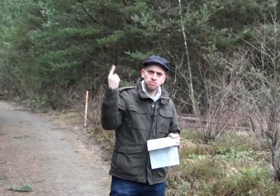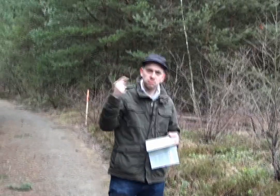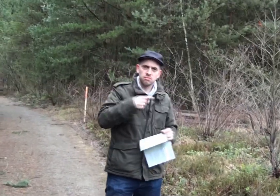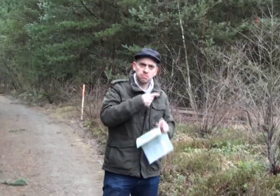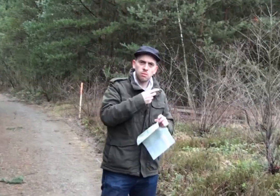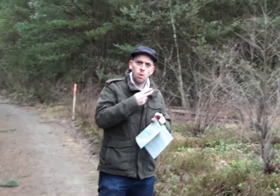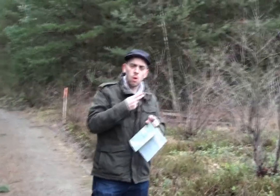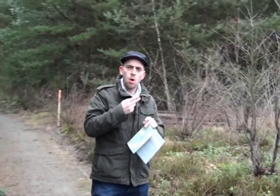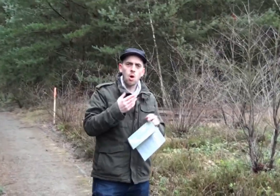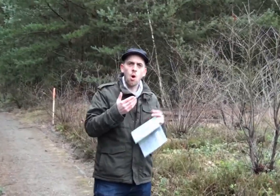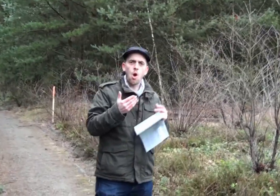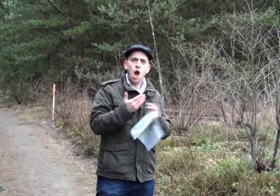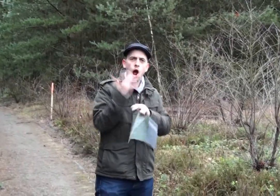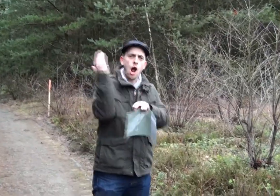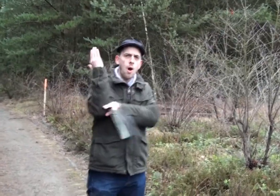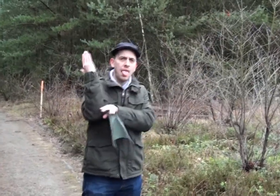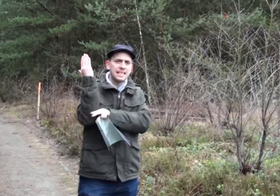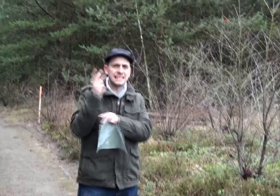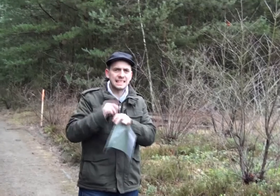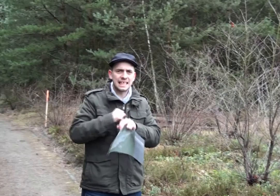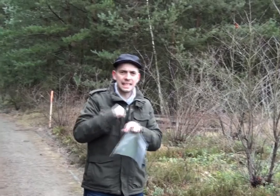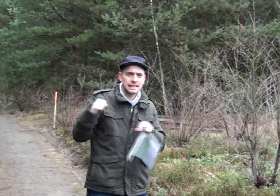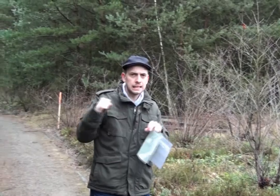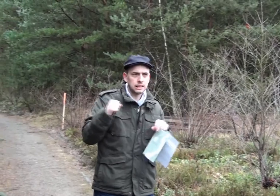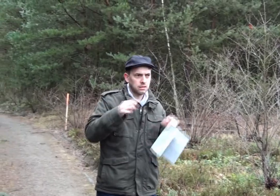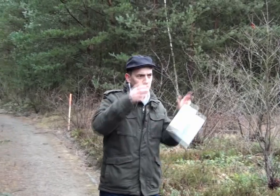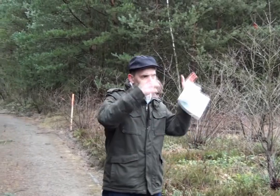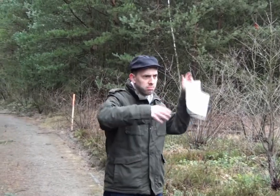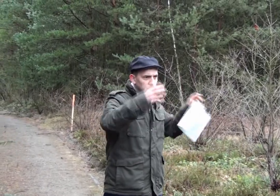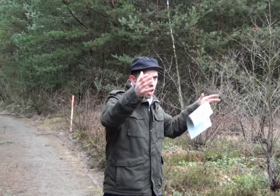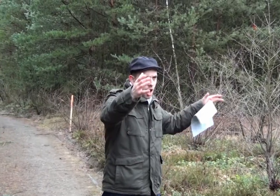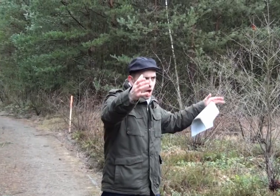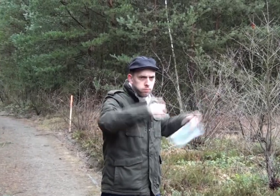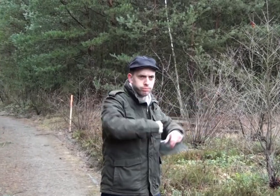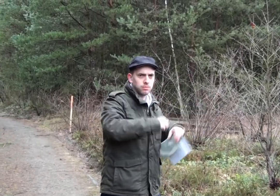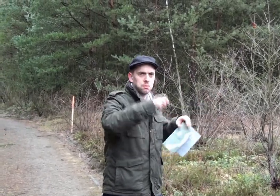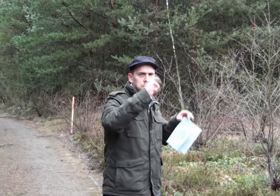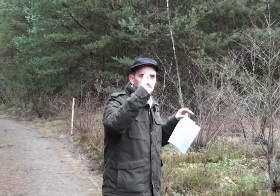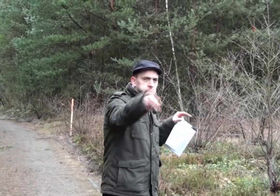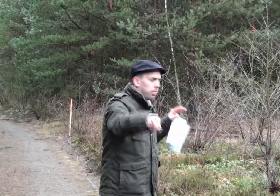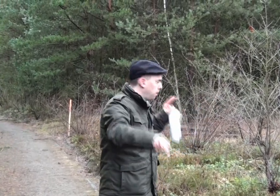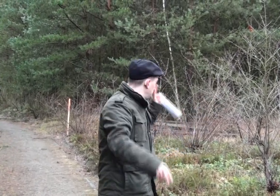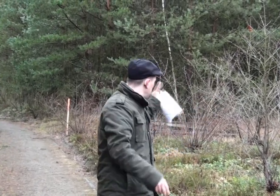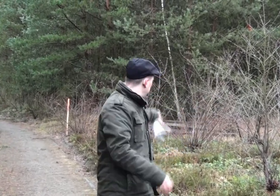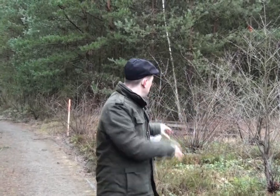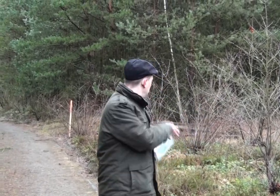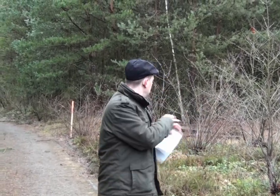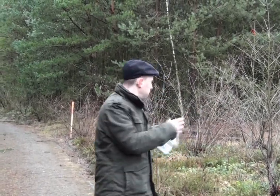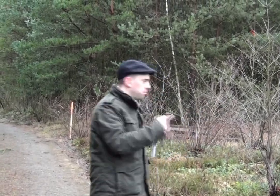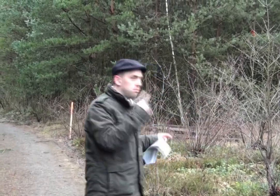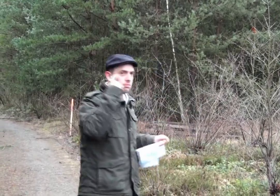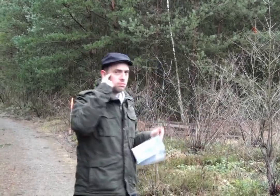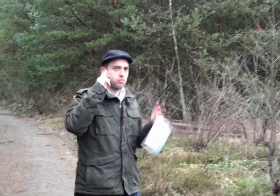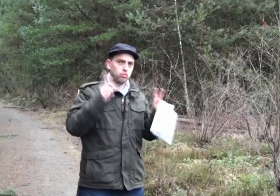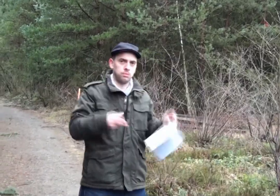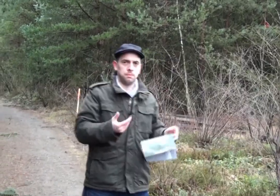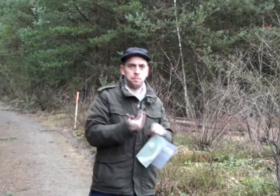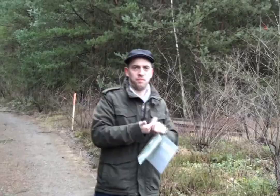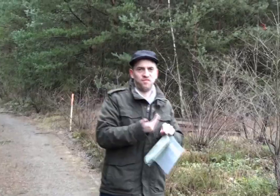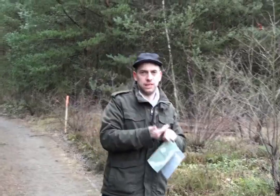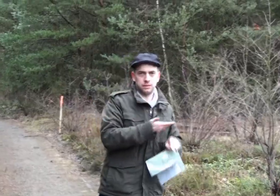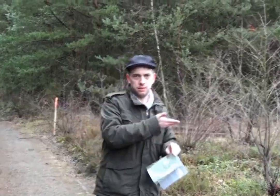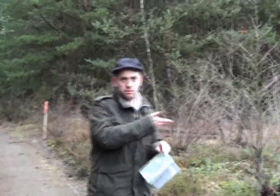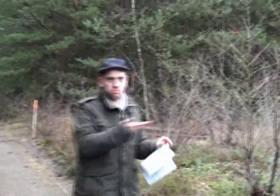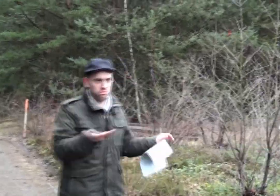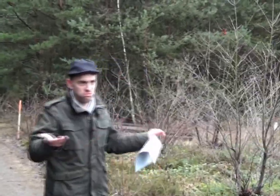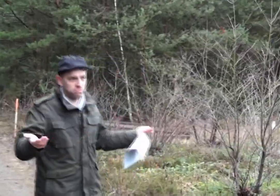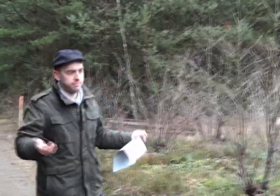Holzreste stehen noch da. Bestimmt für spätere Renovierung.